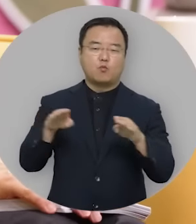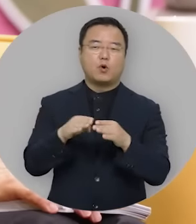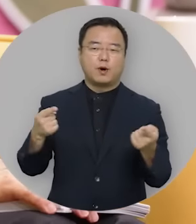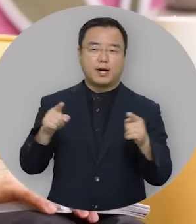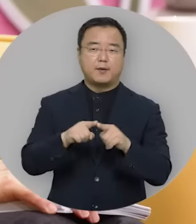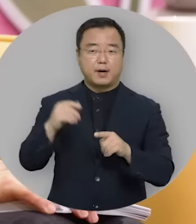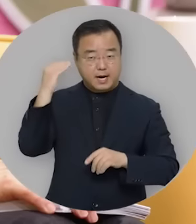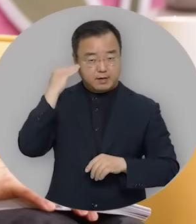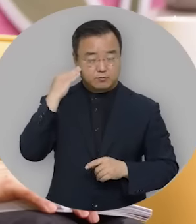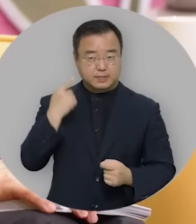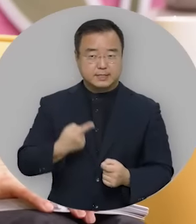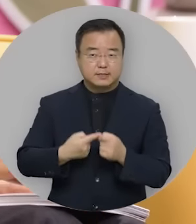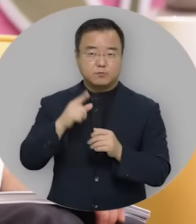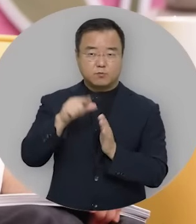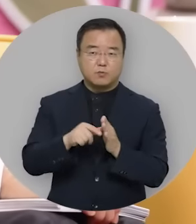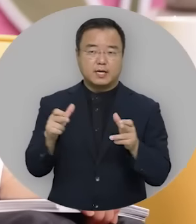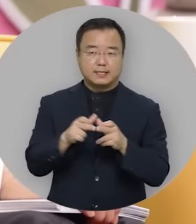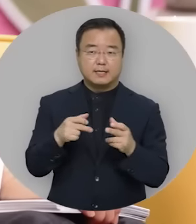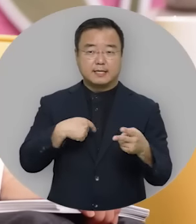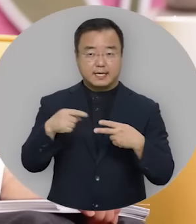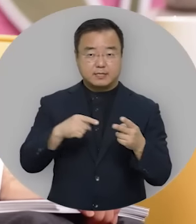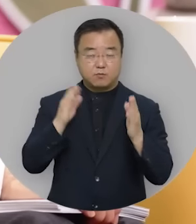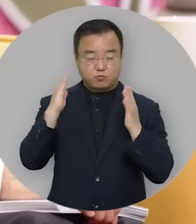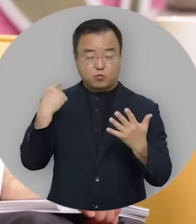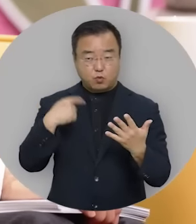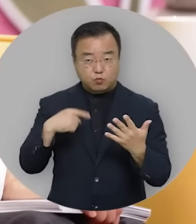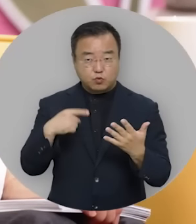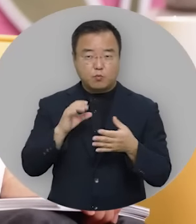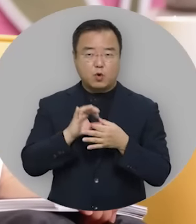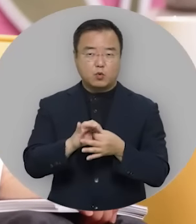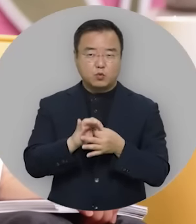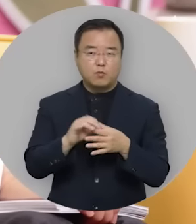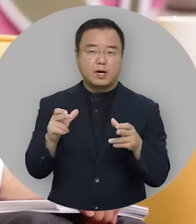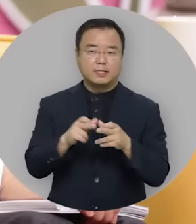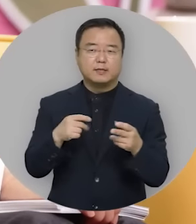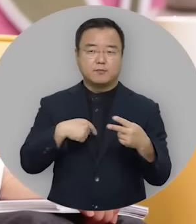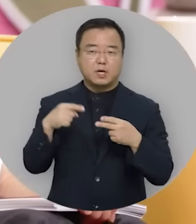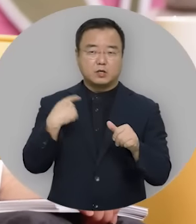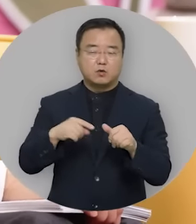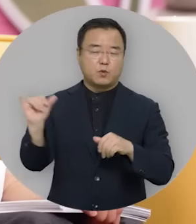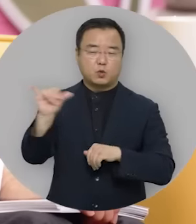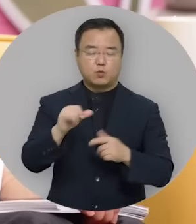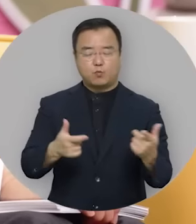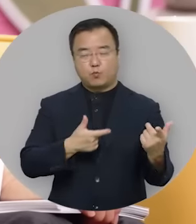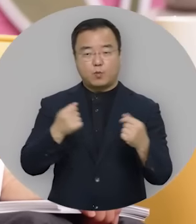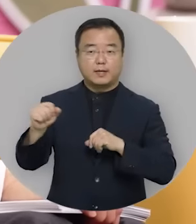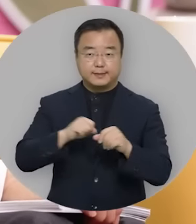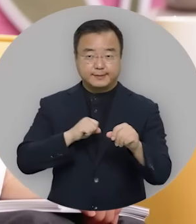'대한민국 1교시' 장애이해 수업을 비롯한 장애이해 교육을 전국적으로 실시하고